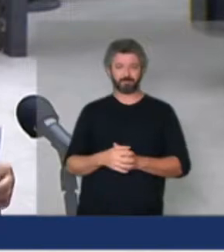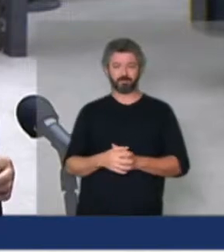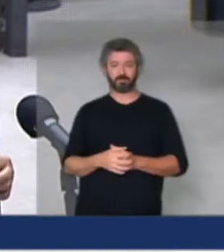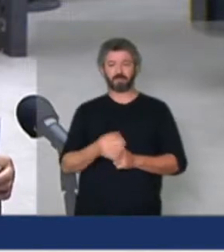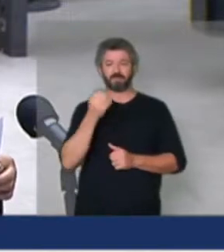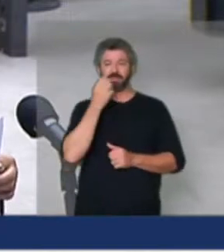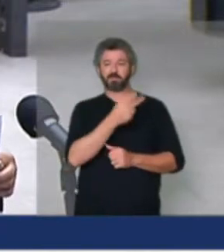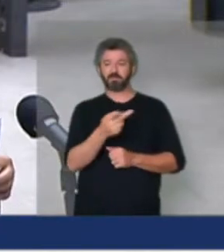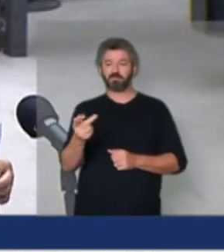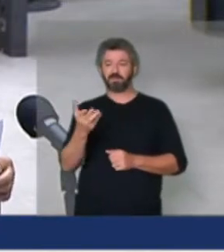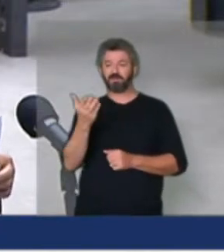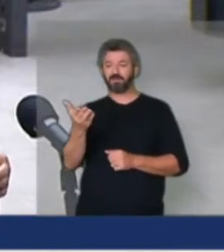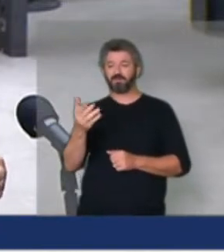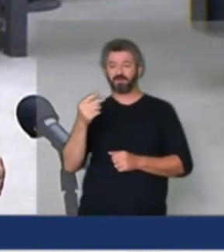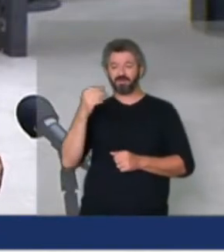NOSSO QUERIDO AMIGO. DEPUTADA